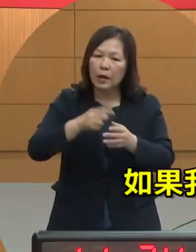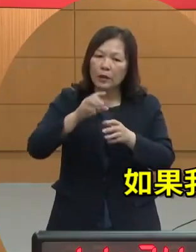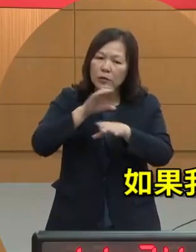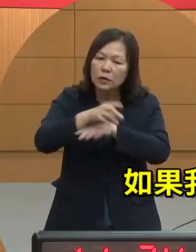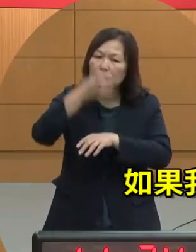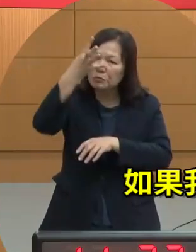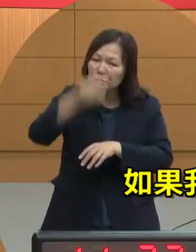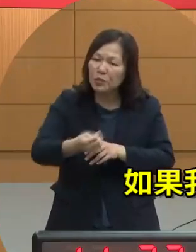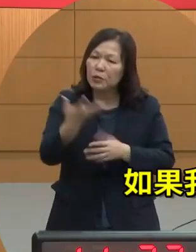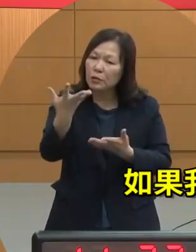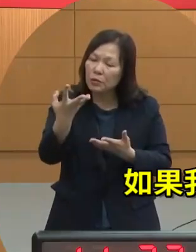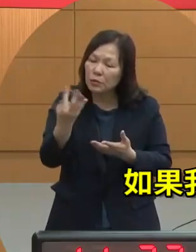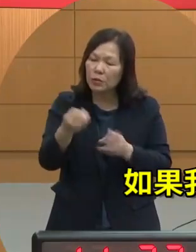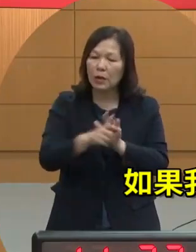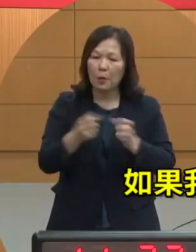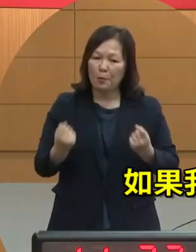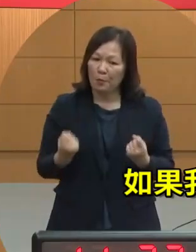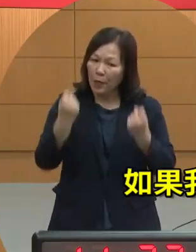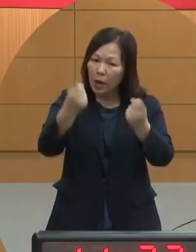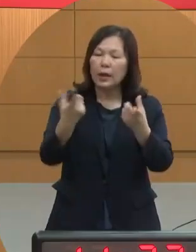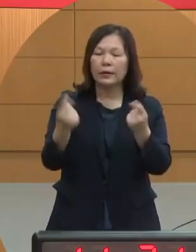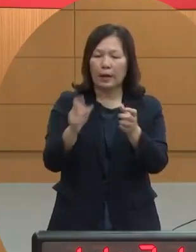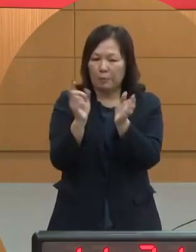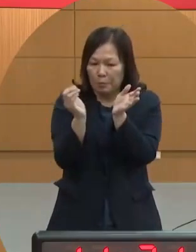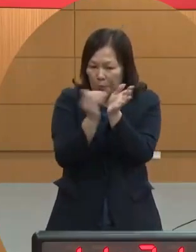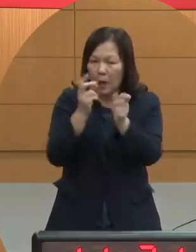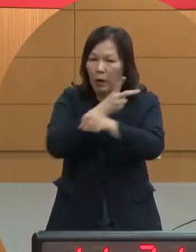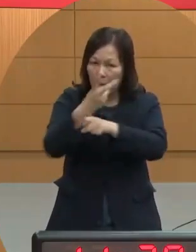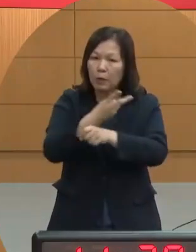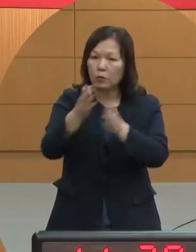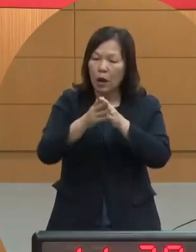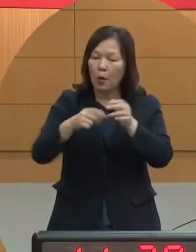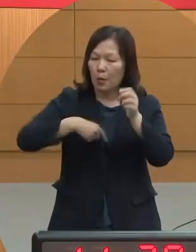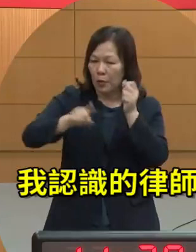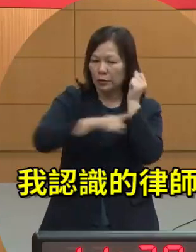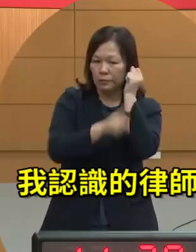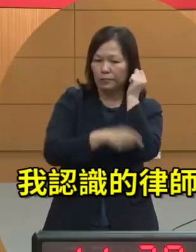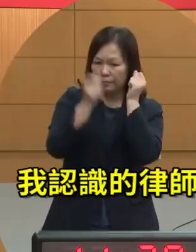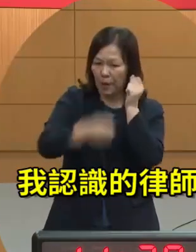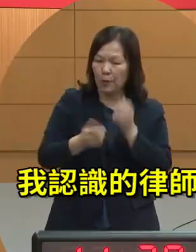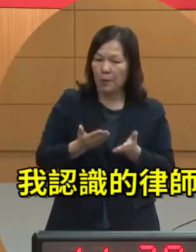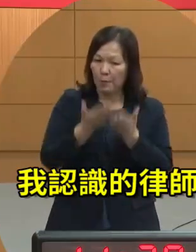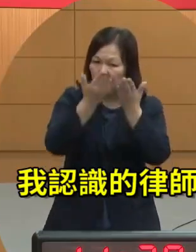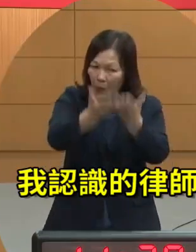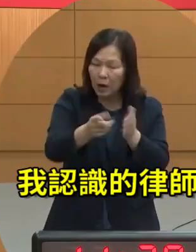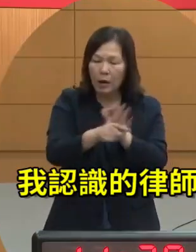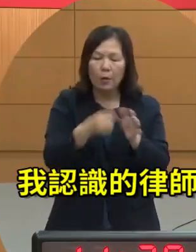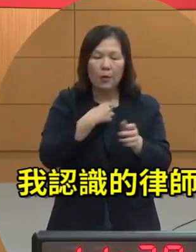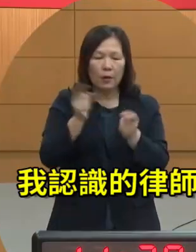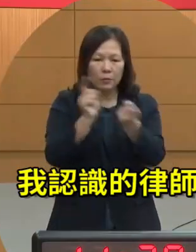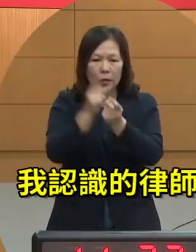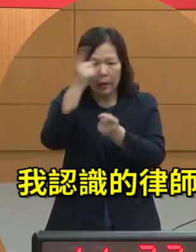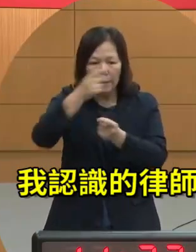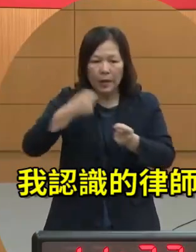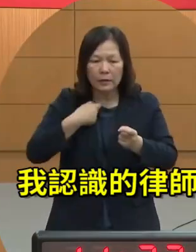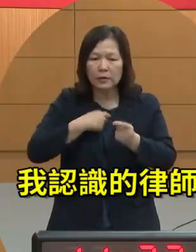如果我要開車 也要快兩個小時 光去法院遞狀 我認識的律師就住在法院對面 過去只要三分鐘